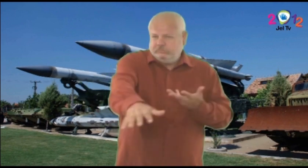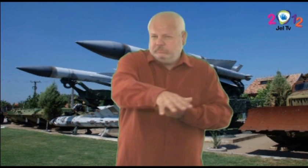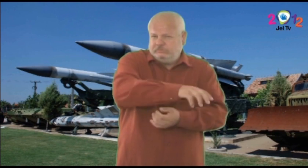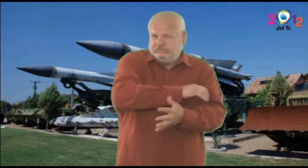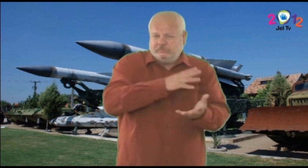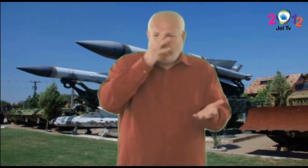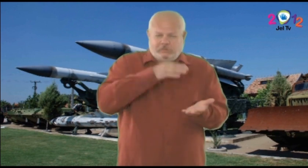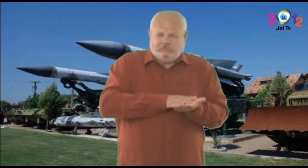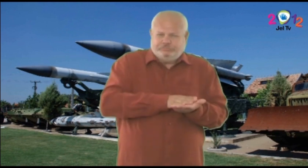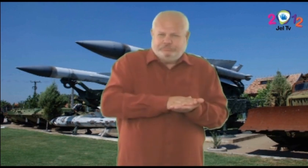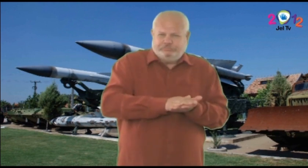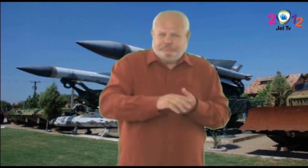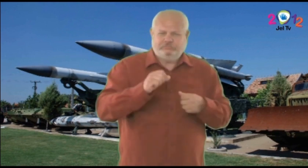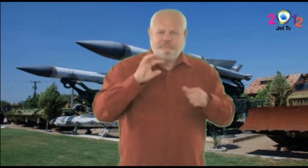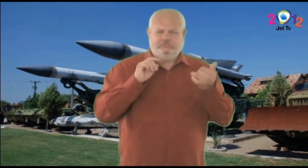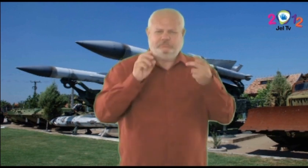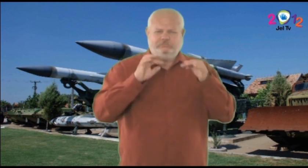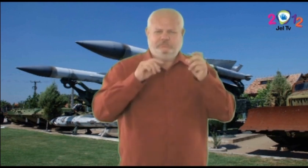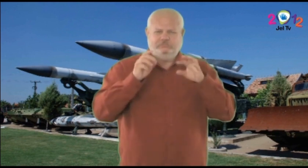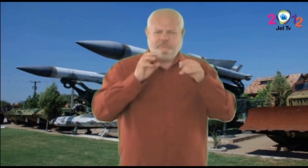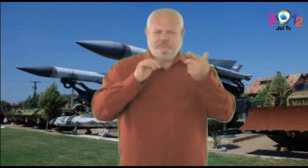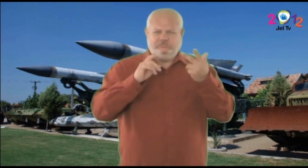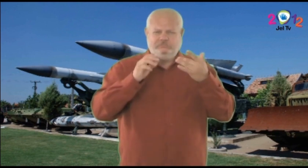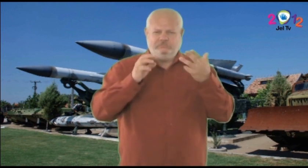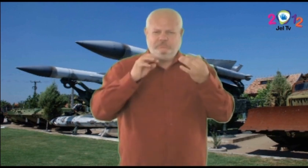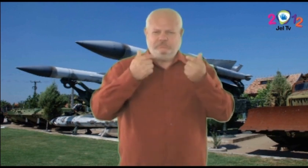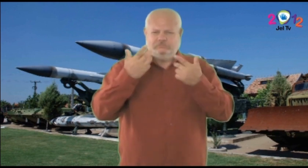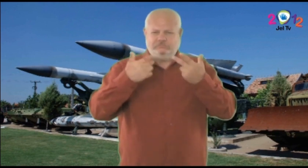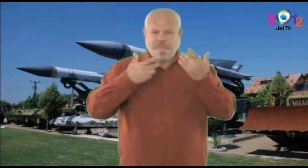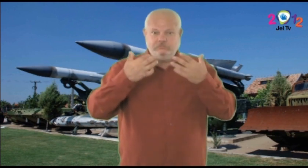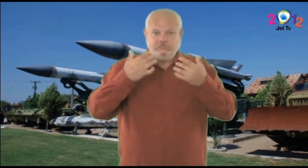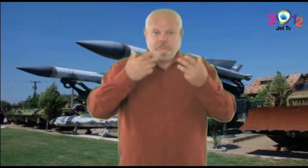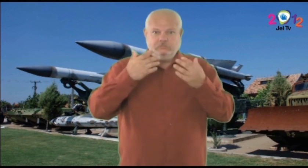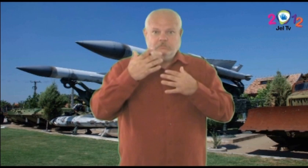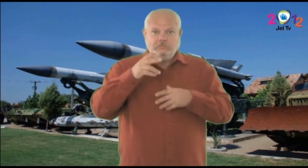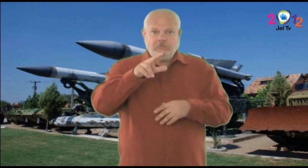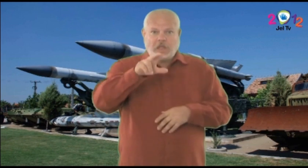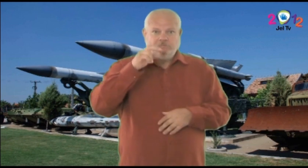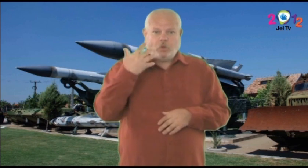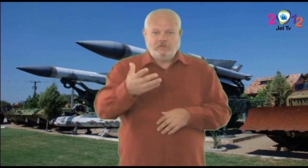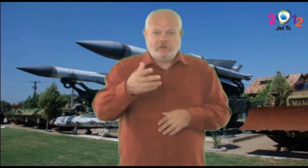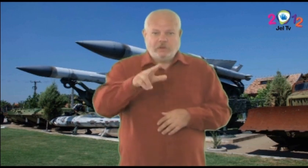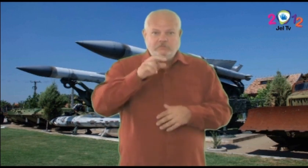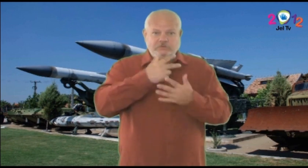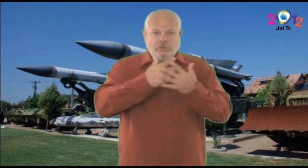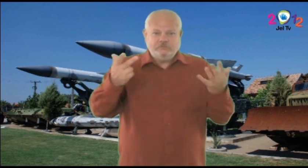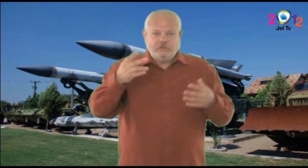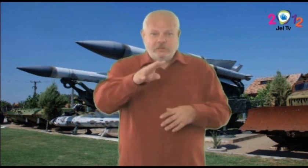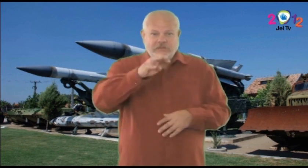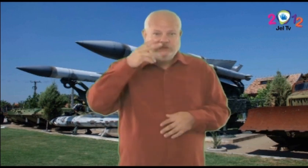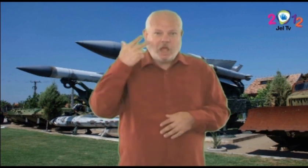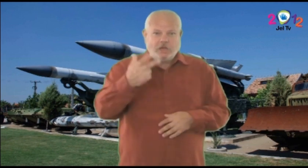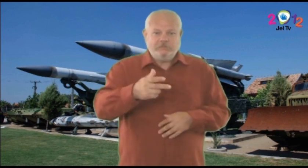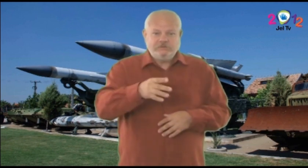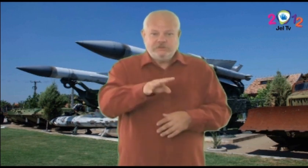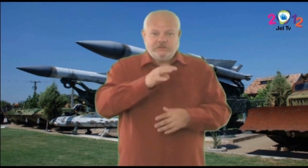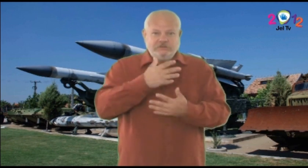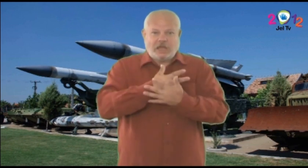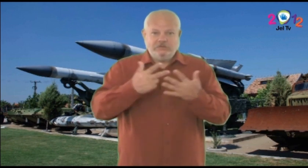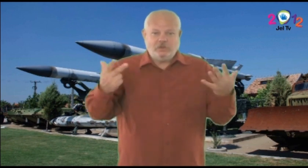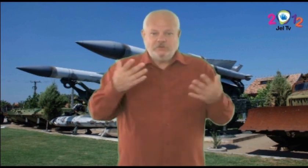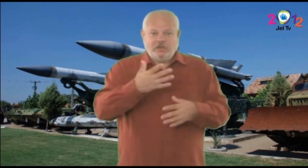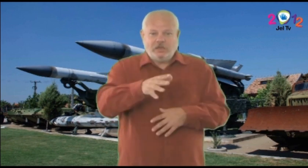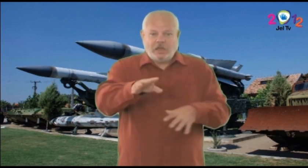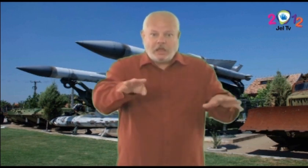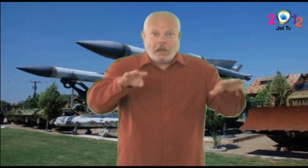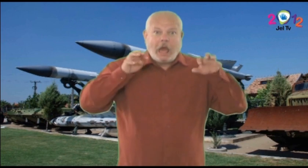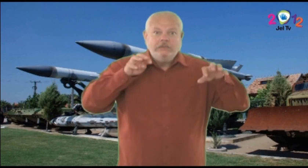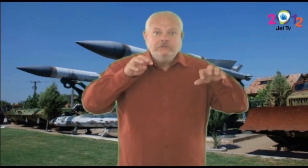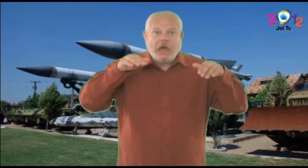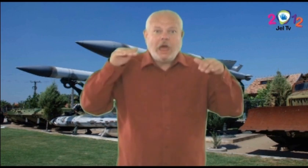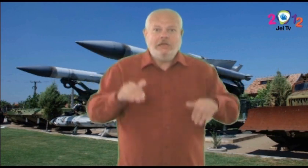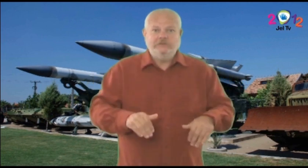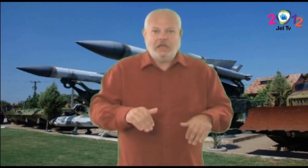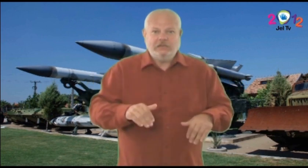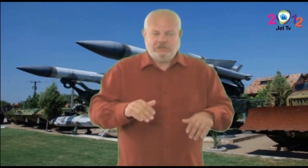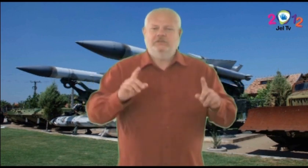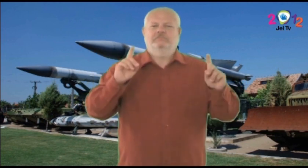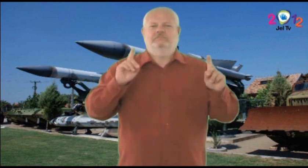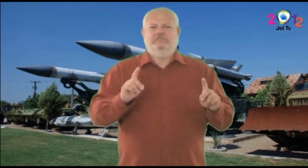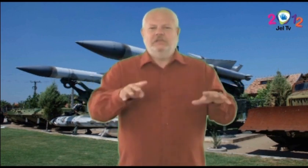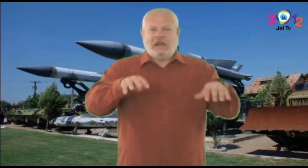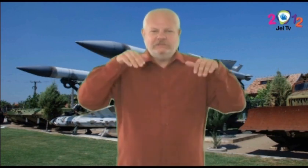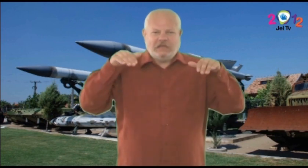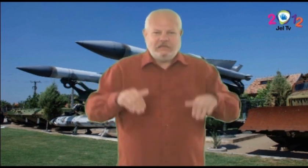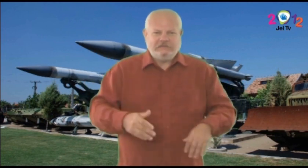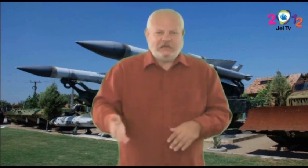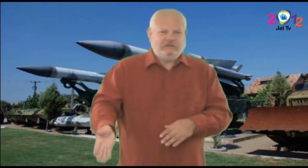A becsapódás sorra pusztított, a halottak száma nõtt. 350 ezer…380…400 ezer…430…480…900 ezer…900 ezer halott.